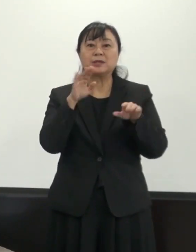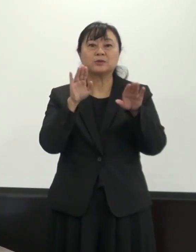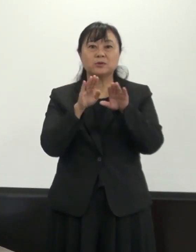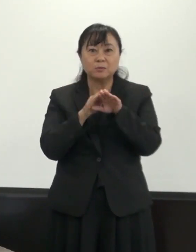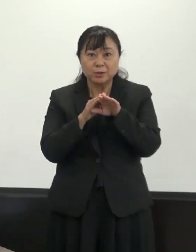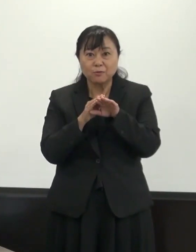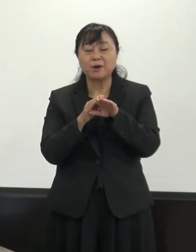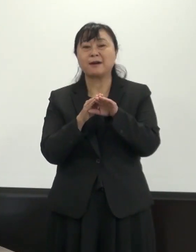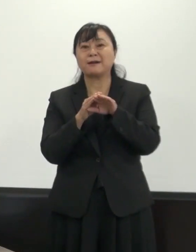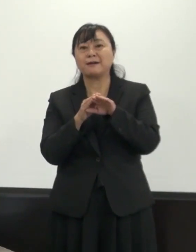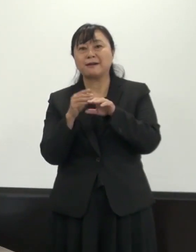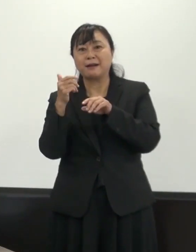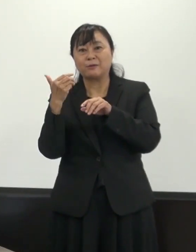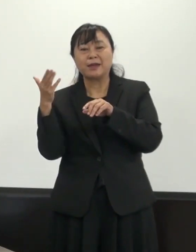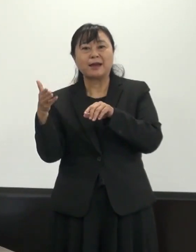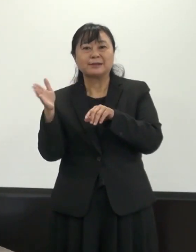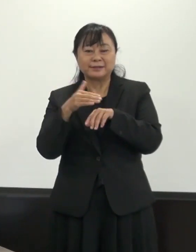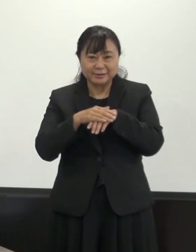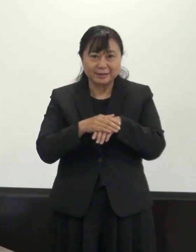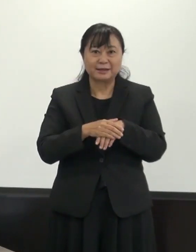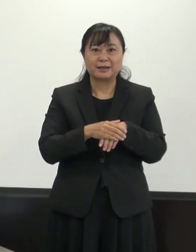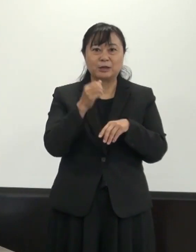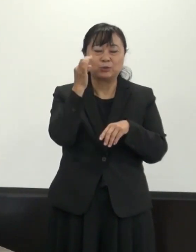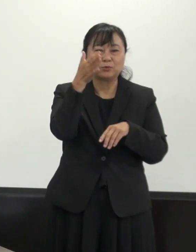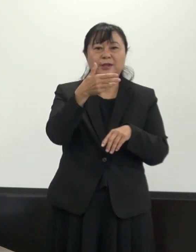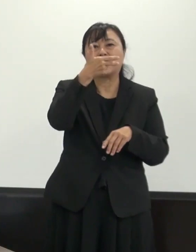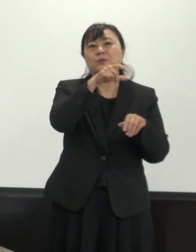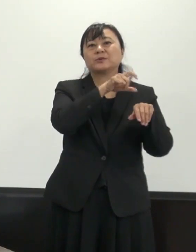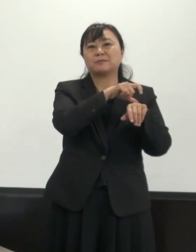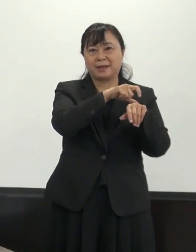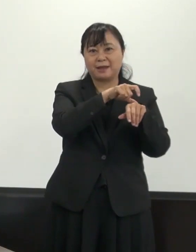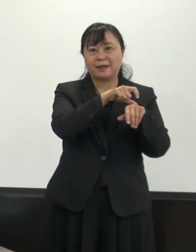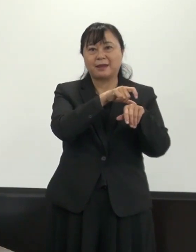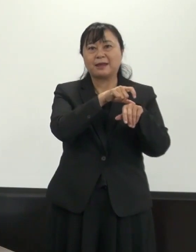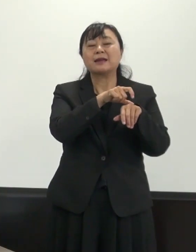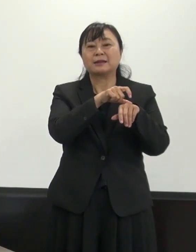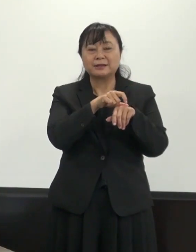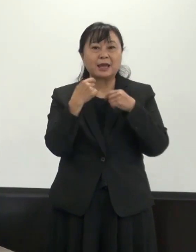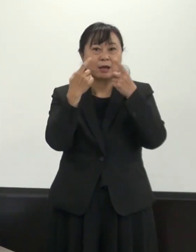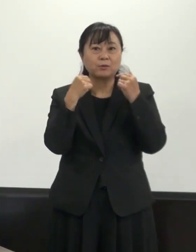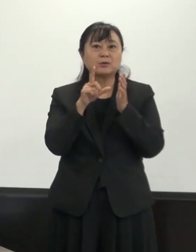新幹線の待ち時間に合わせ20分単位で利用できます